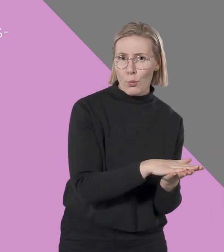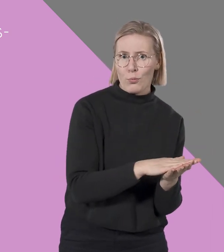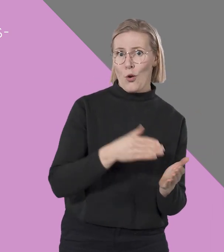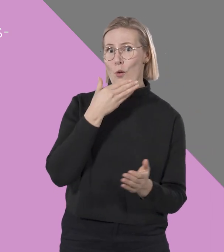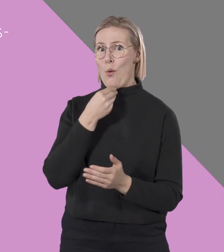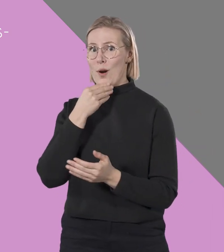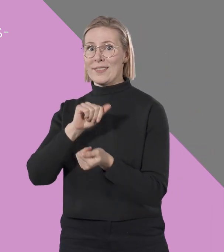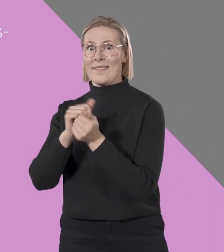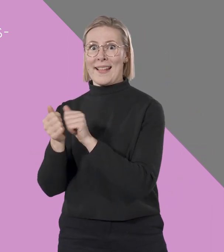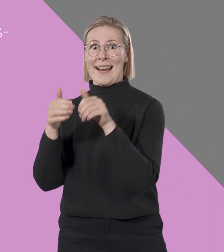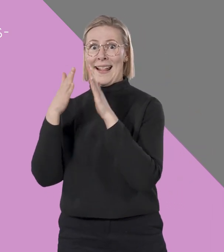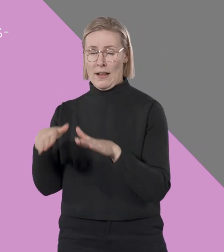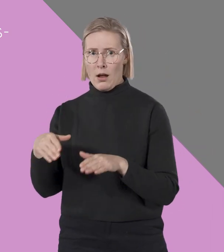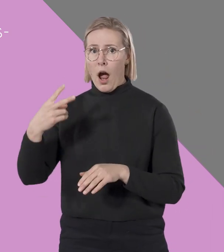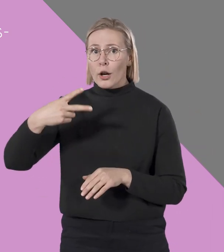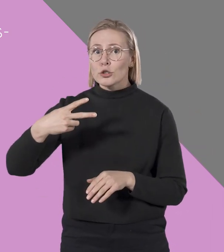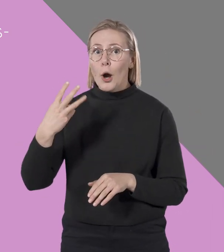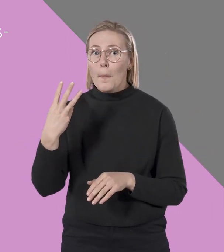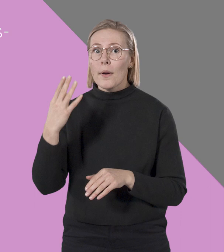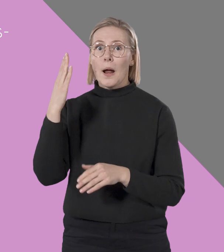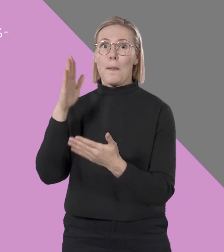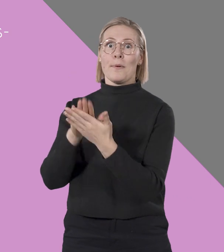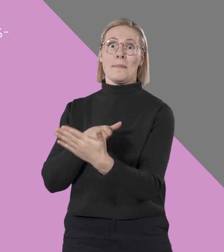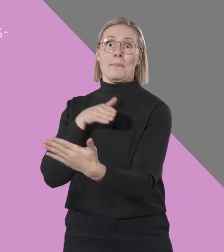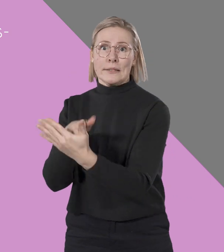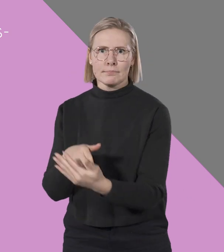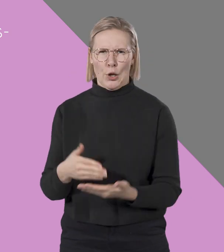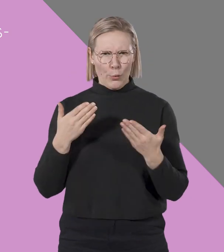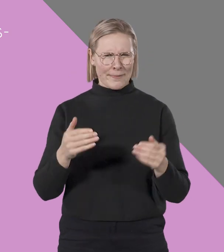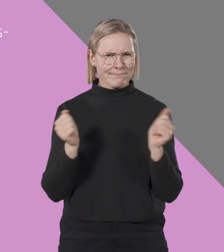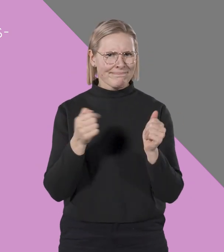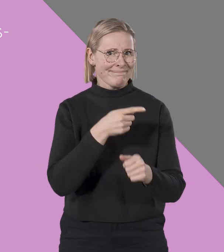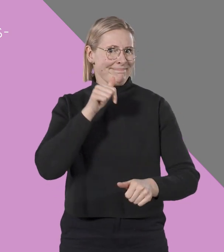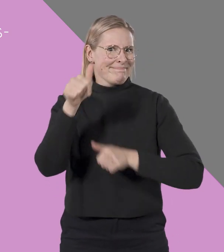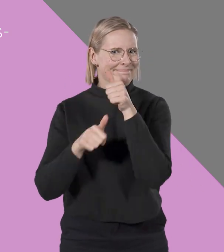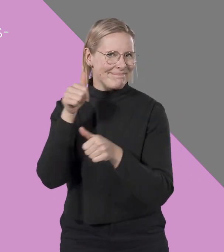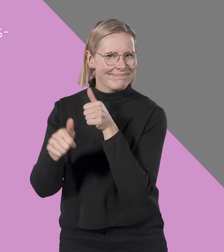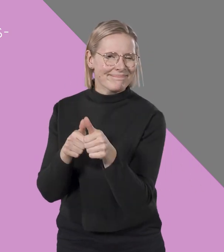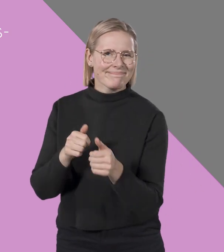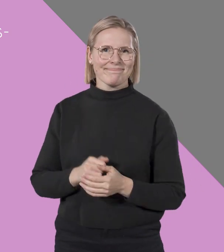ja nuorten talvileirille vain päivää myöhemmin, 23.1. Äkkiä siis ilmoittautumaan!